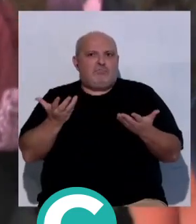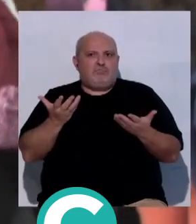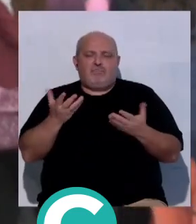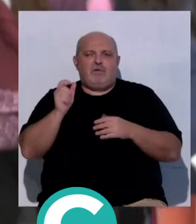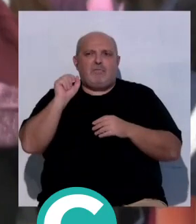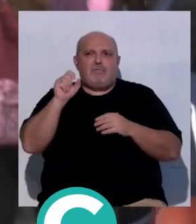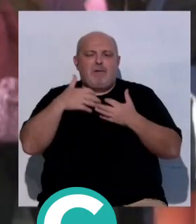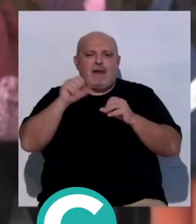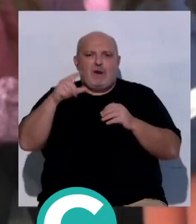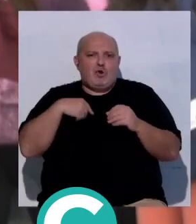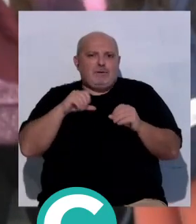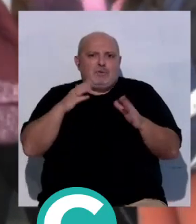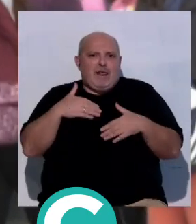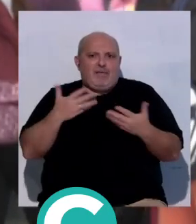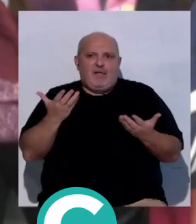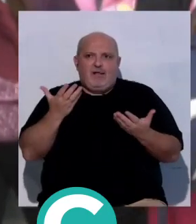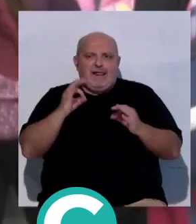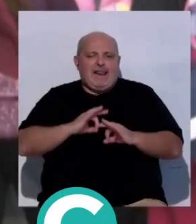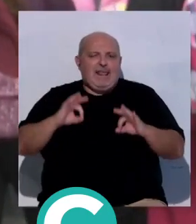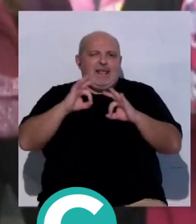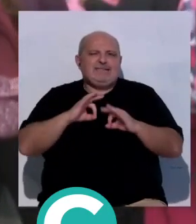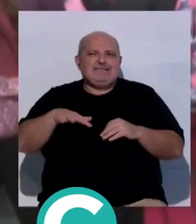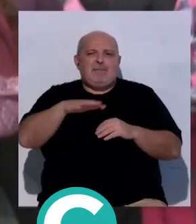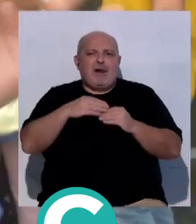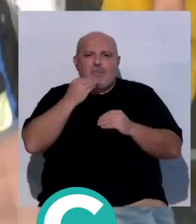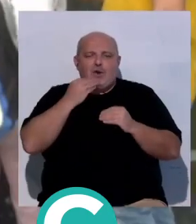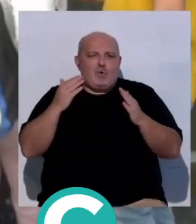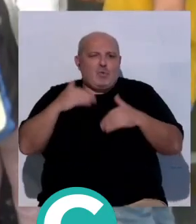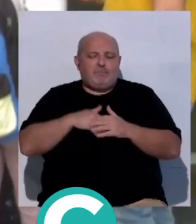expendedoras en esta universidad no tenemos nada ni sitio para comer y a ver si nos pueden poner